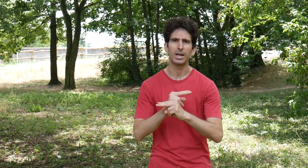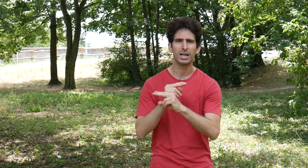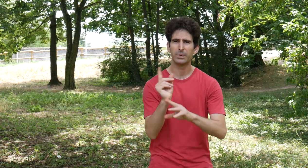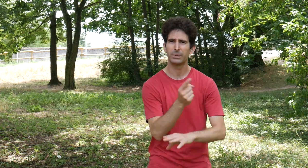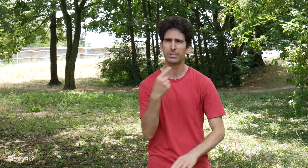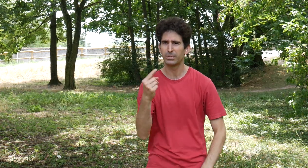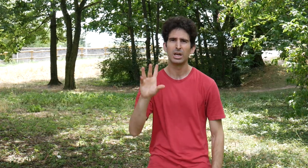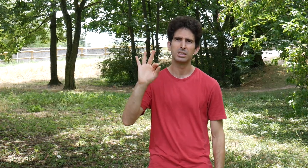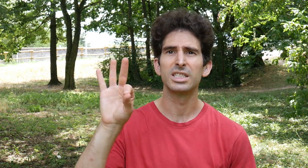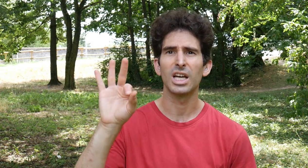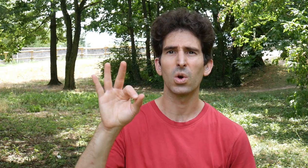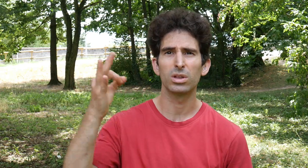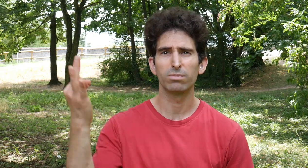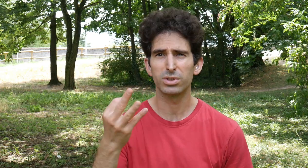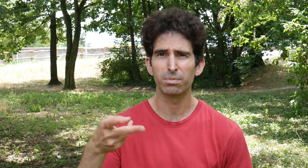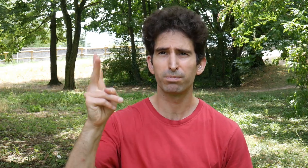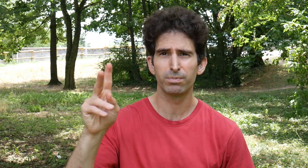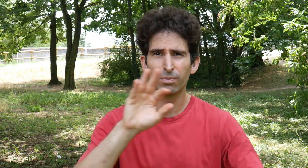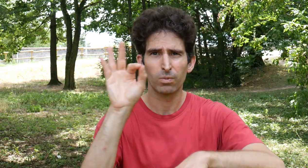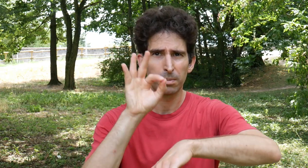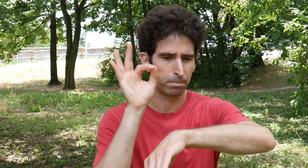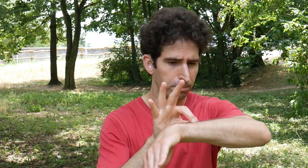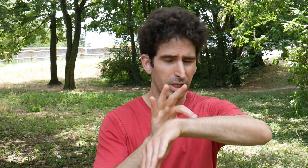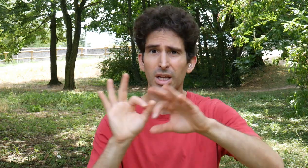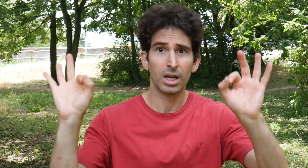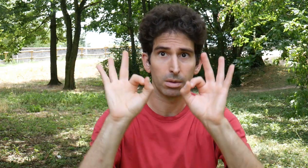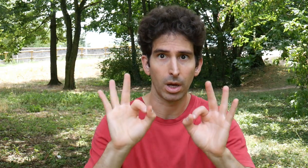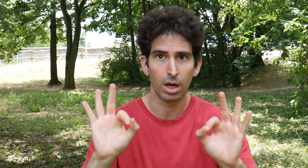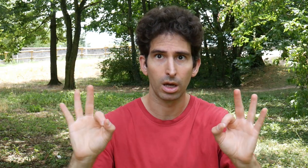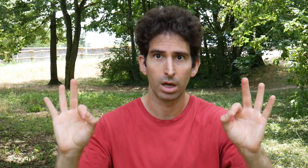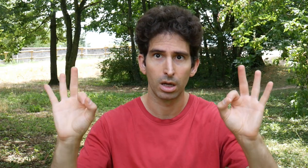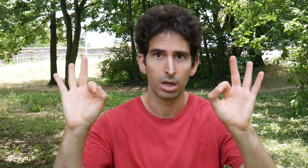Plus de 50% des abeilles solitaires n'ont pas de dard.